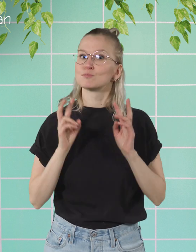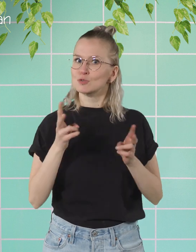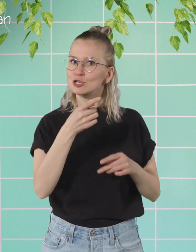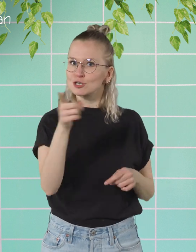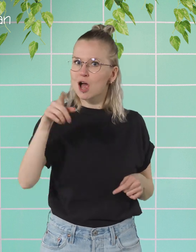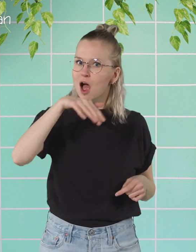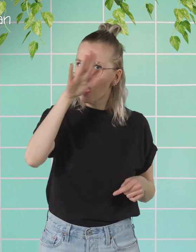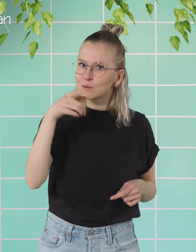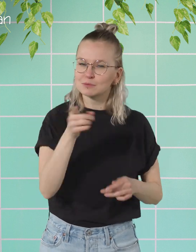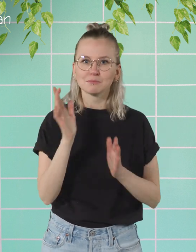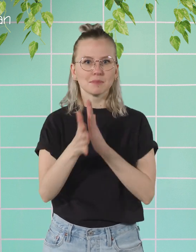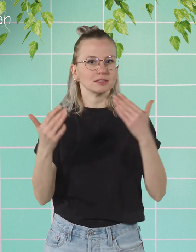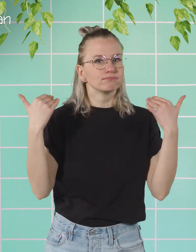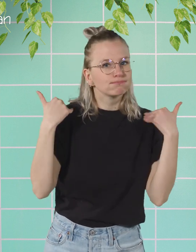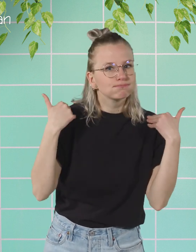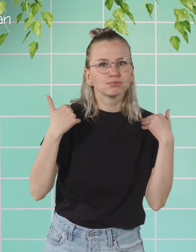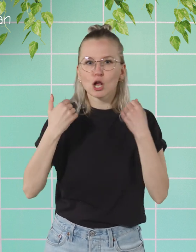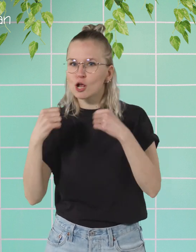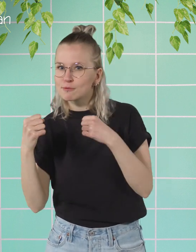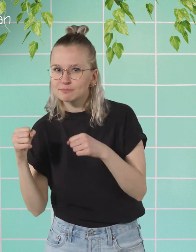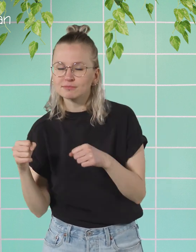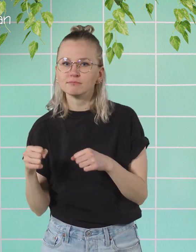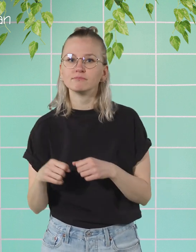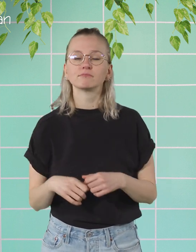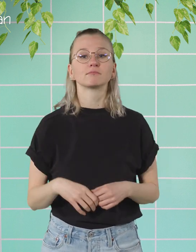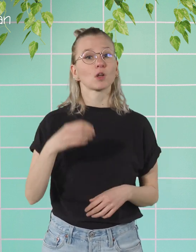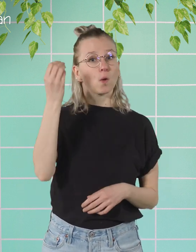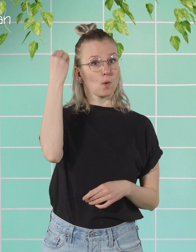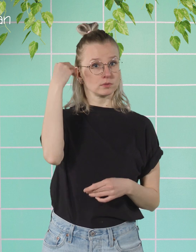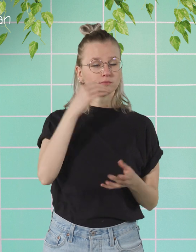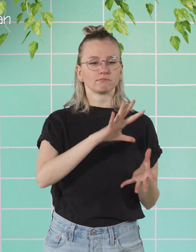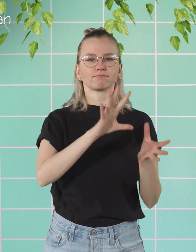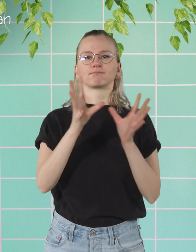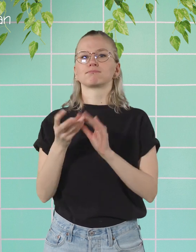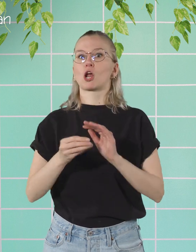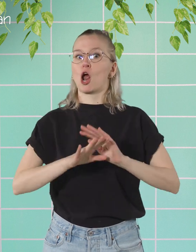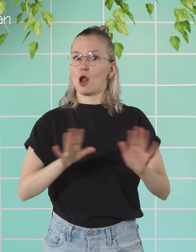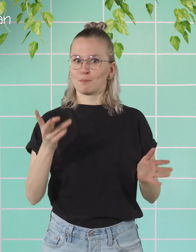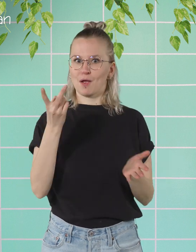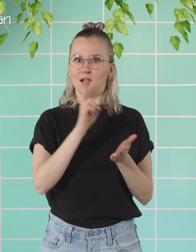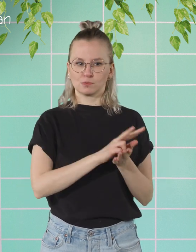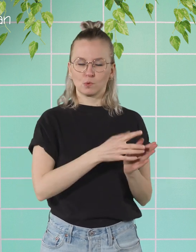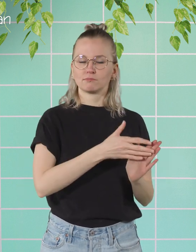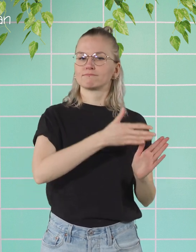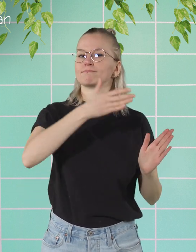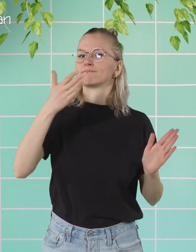Myös aikuisille on luvassa liikunnallista ja toiminnallista ohjelmaa. Kurssin jälkeen järjestetään avokurssipäivä -